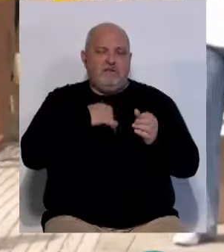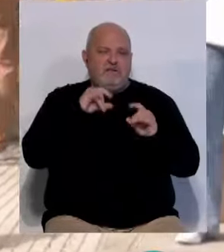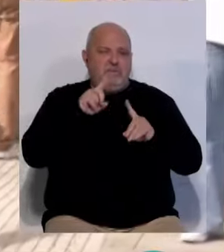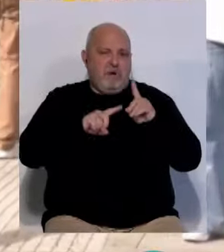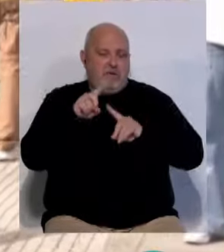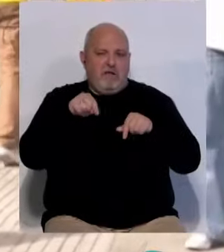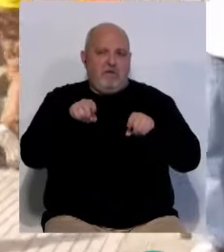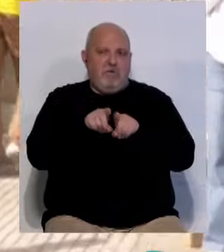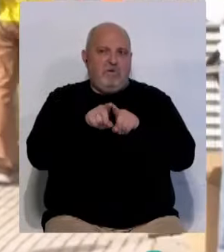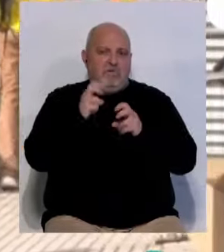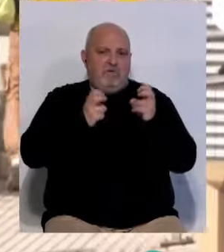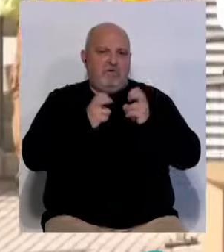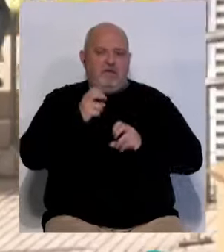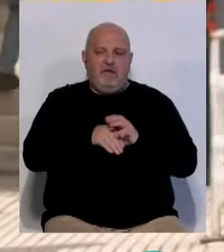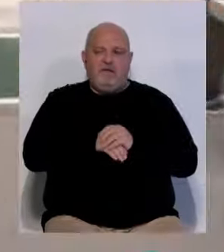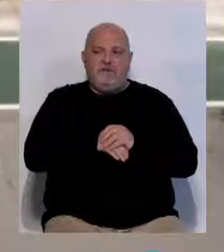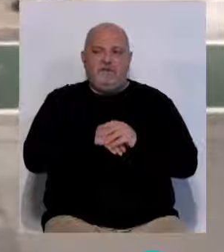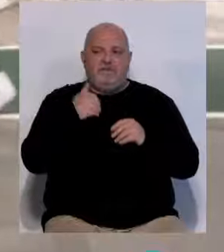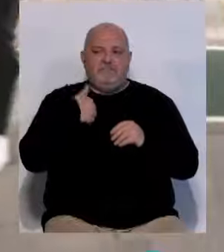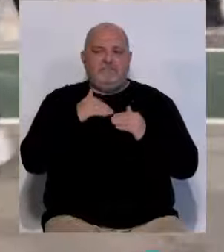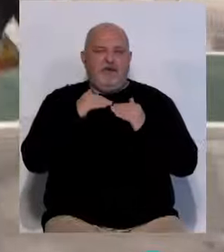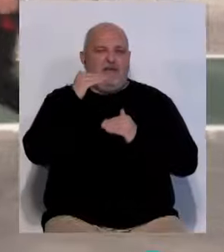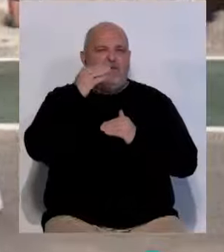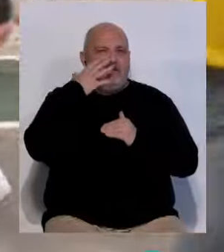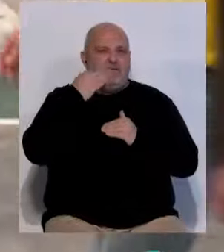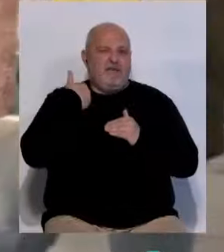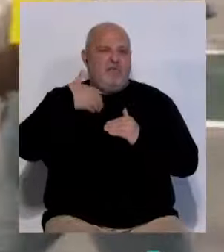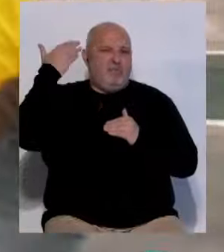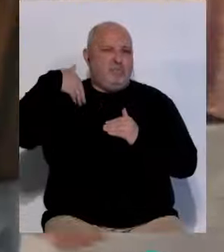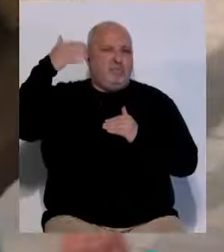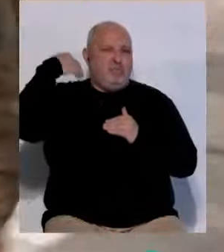aquí también tambén puede venir no ya el partido de alto riesgo yo creo que aquellos años 80 90